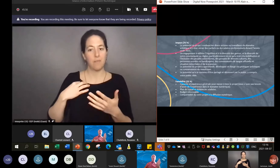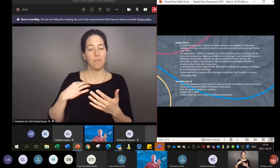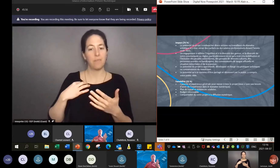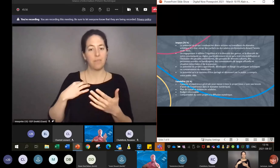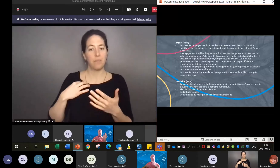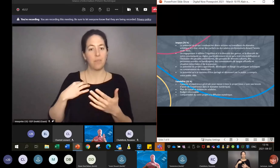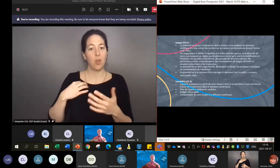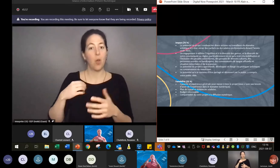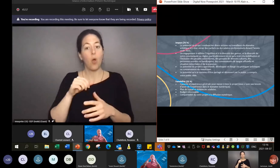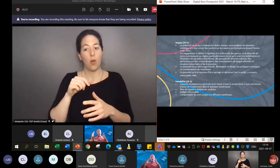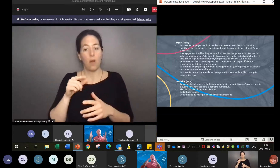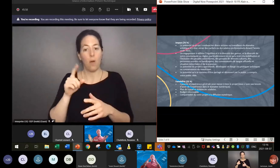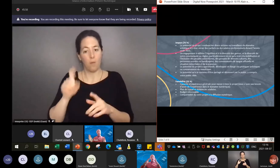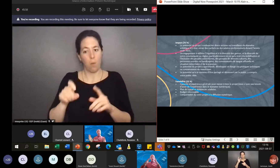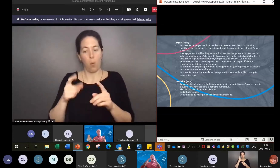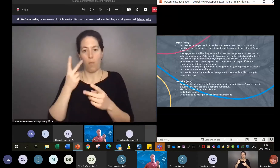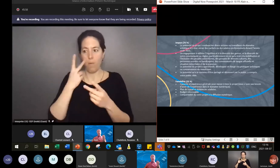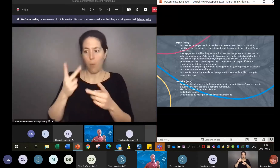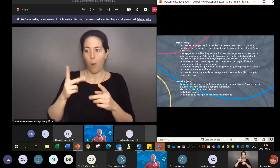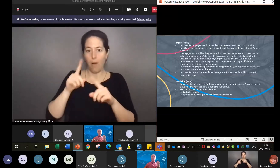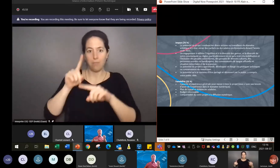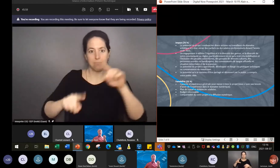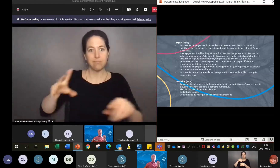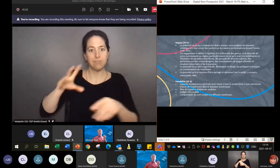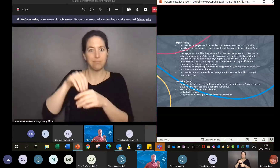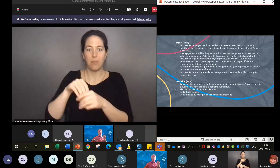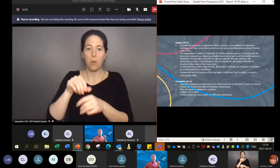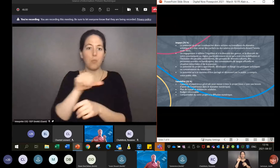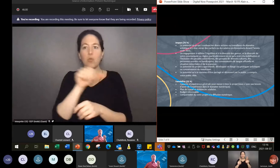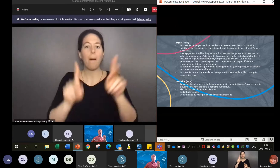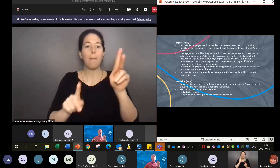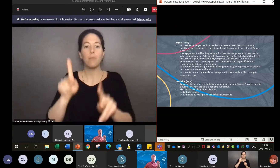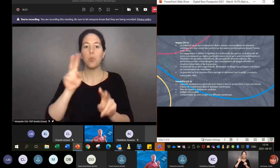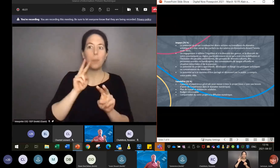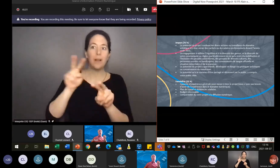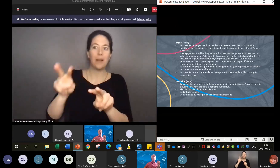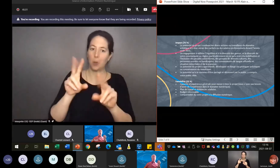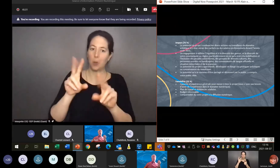Donc on veut voir ces critère-là appliqués partout.